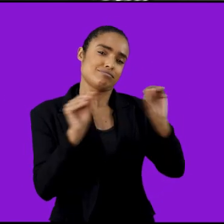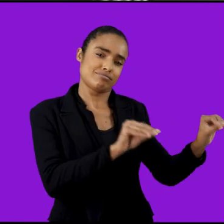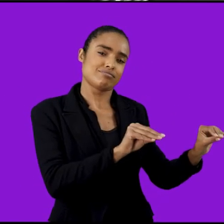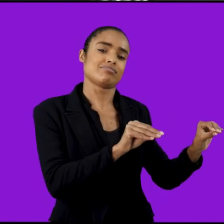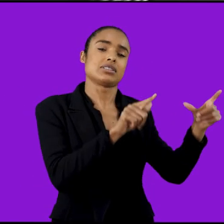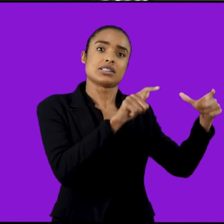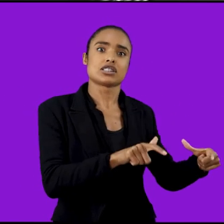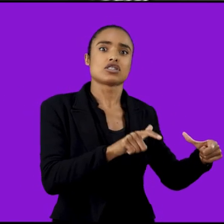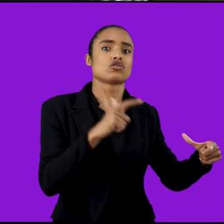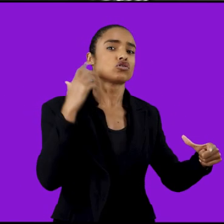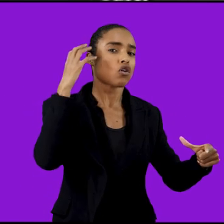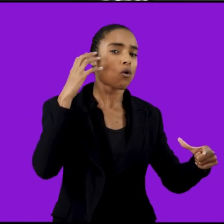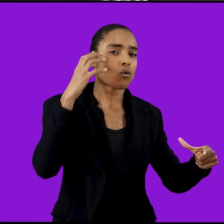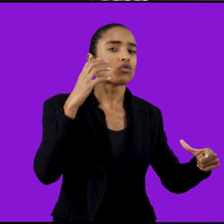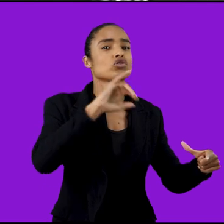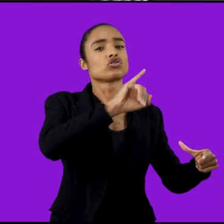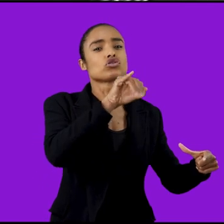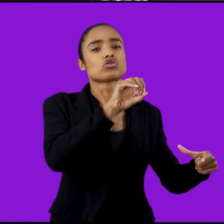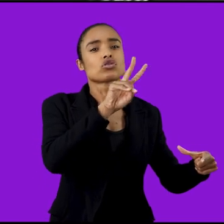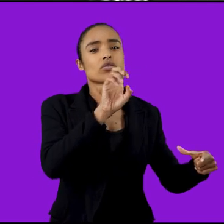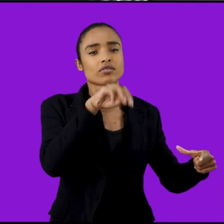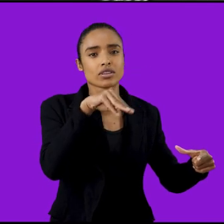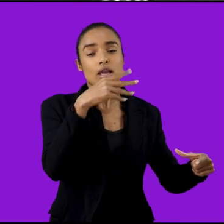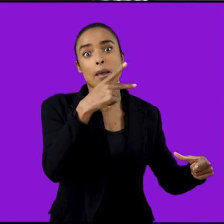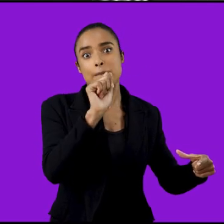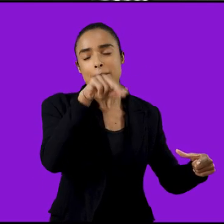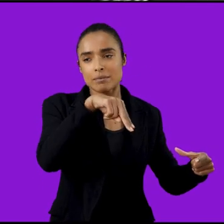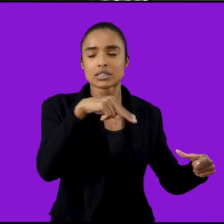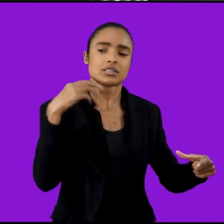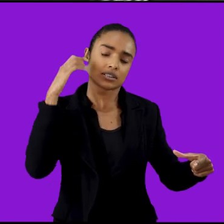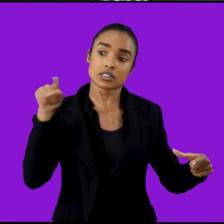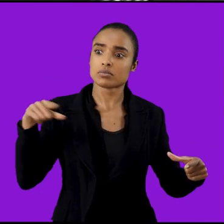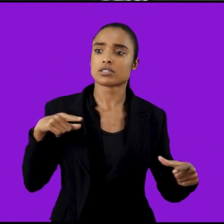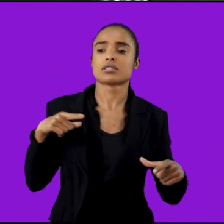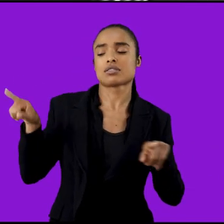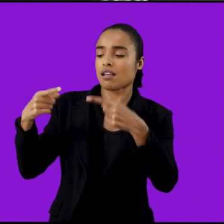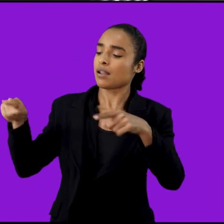vou esquecer. Levei uma vez ele na rádio Jovem Pan. E ele. Ele foi cantando assim,